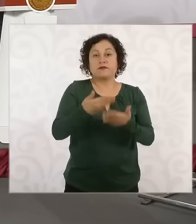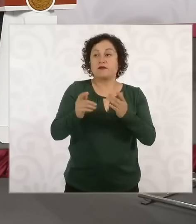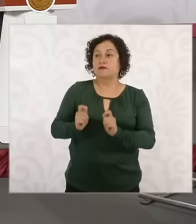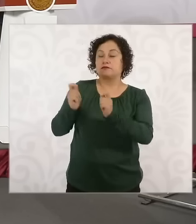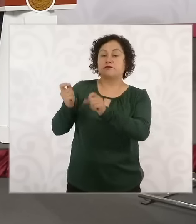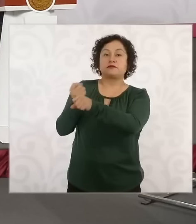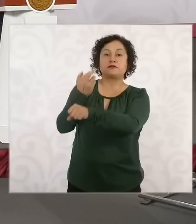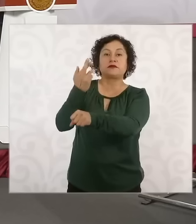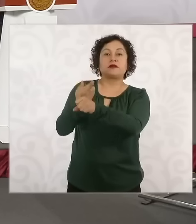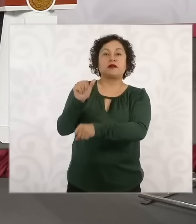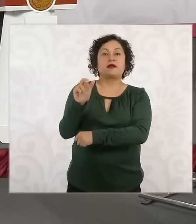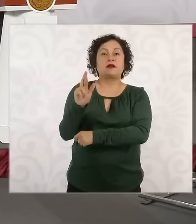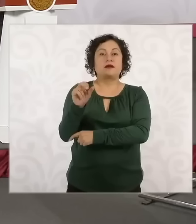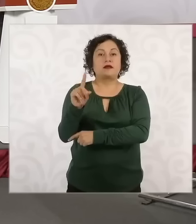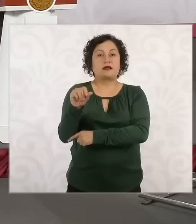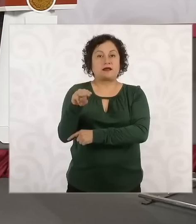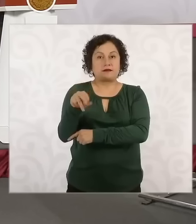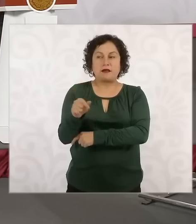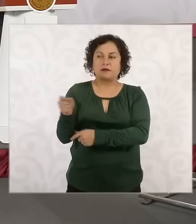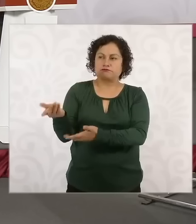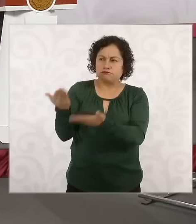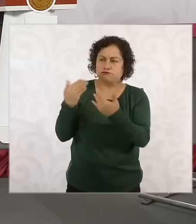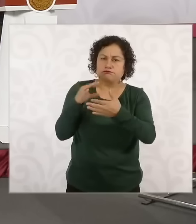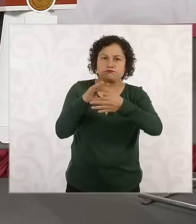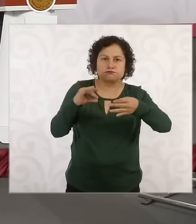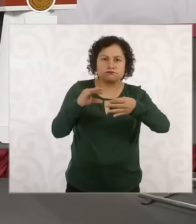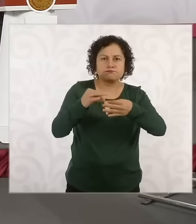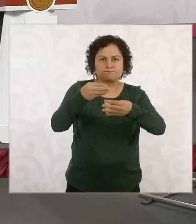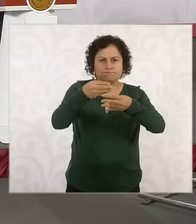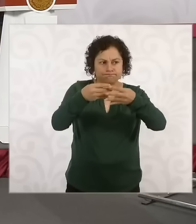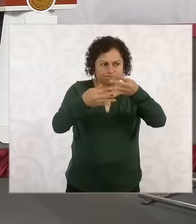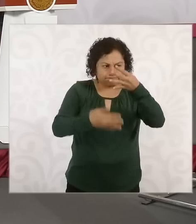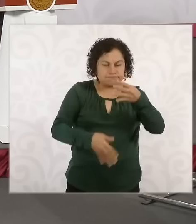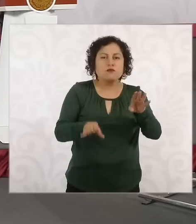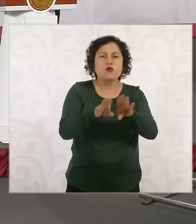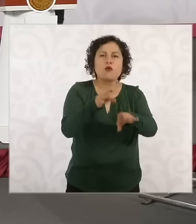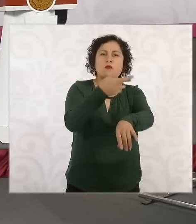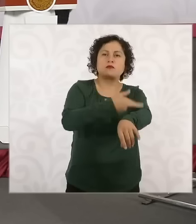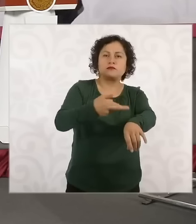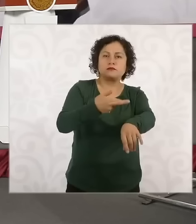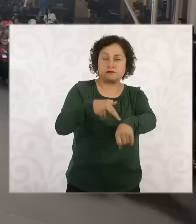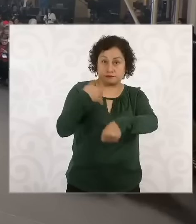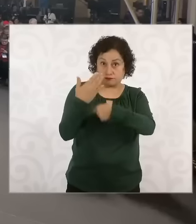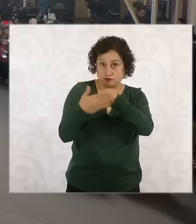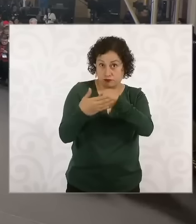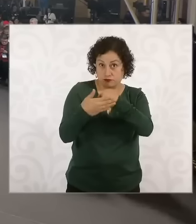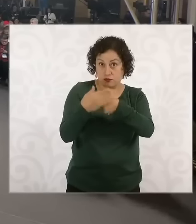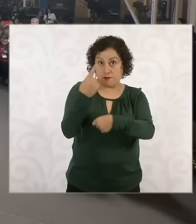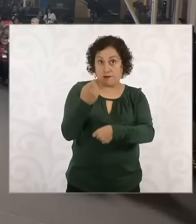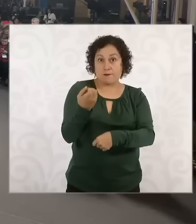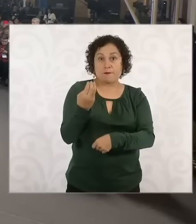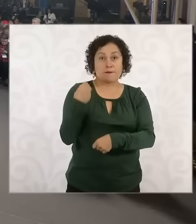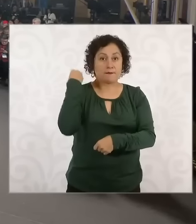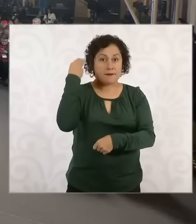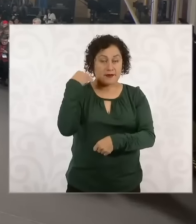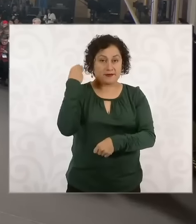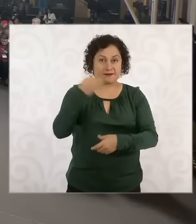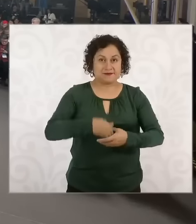nos platique cómo va a ser el proceso de registro que inicia ya el primero de marzo. Muchas gracias.